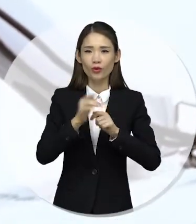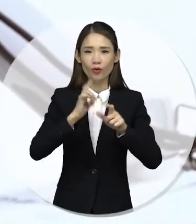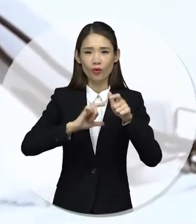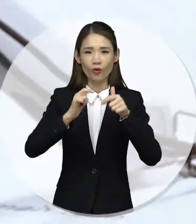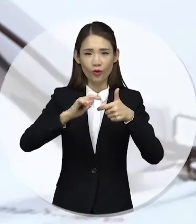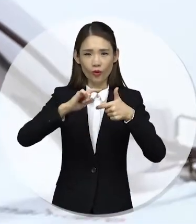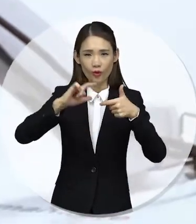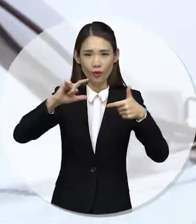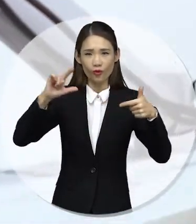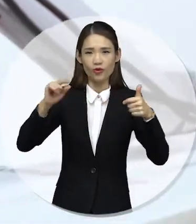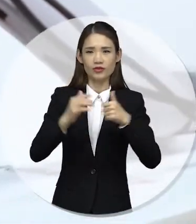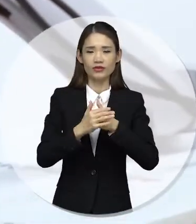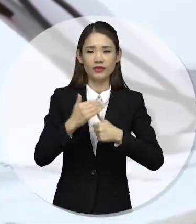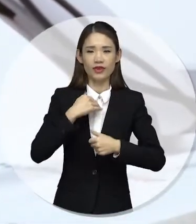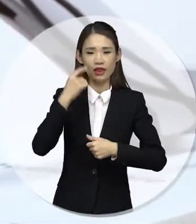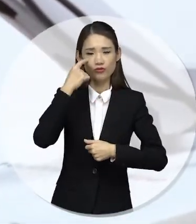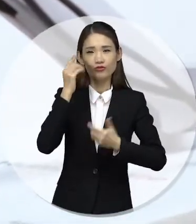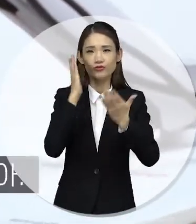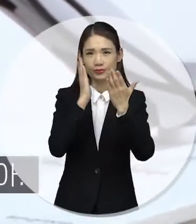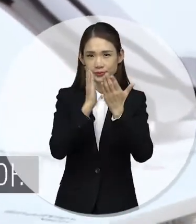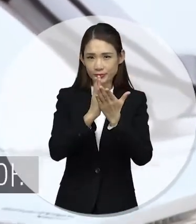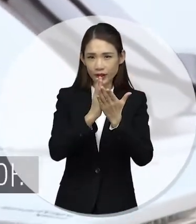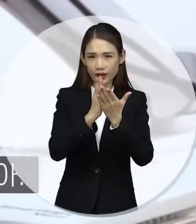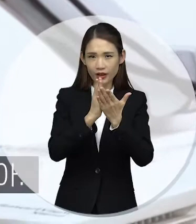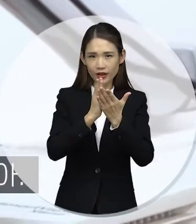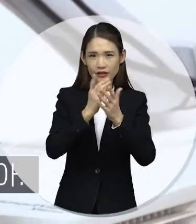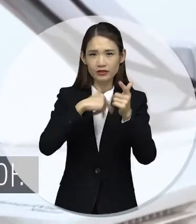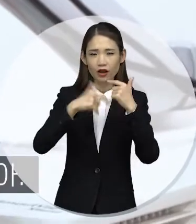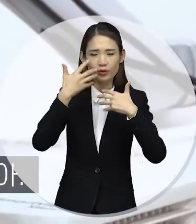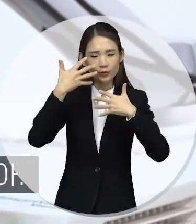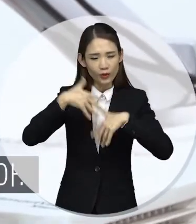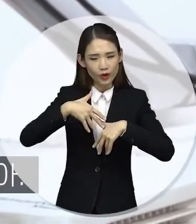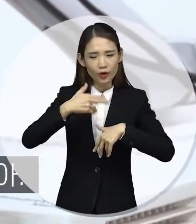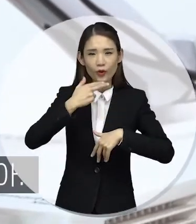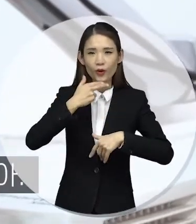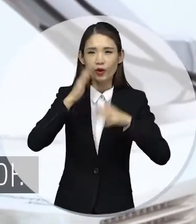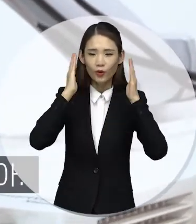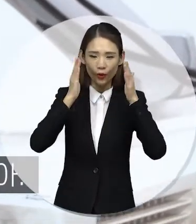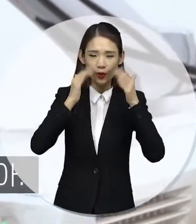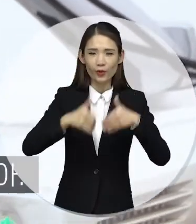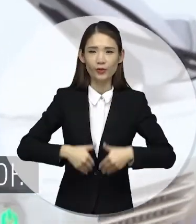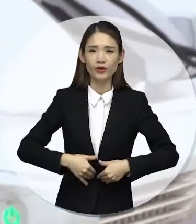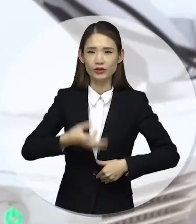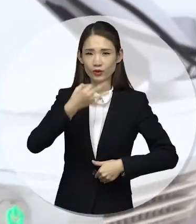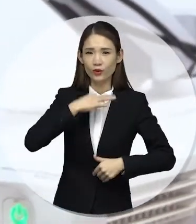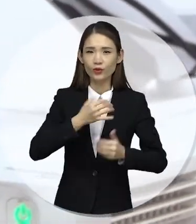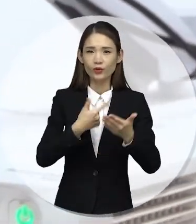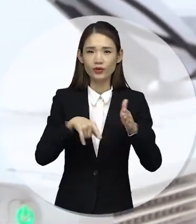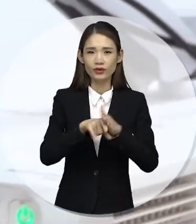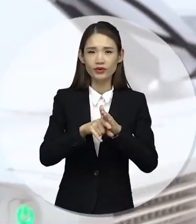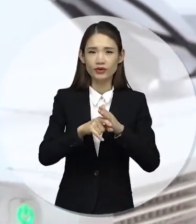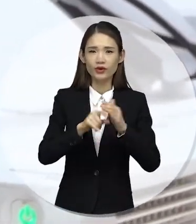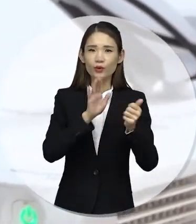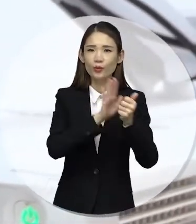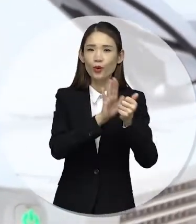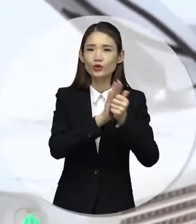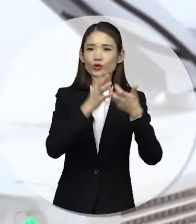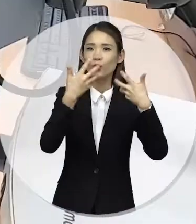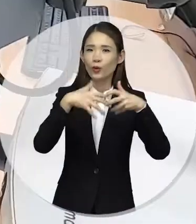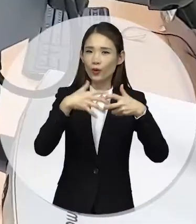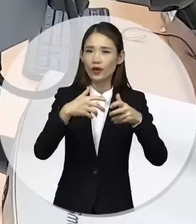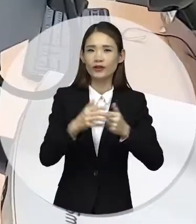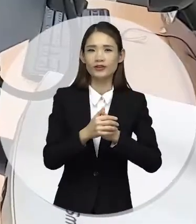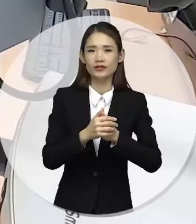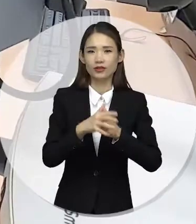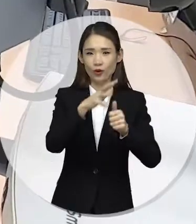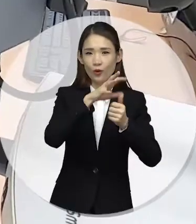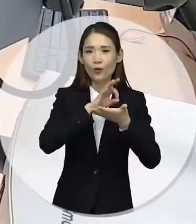김한솔 : 그렇지? 그래서 자기 눈에 맞게, 눈이 최대한 덜 피로하게 공부를 해야 하잖아, 효율적으로. 그래서 이게 보조공학기기라는 거야, 그래서. 활용하는 거지. 말 그대로.